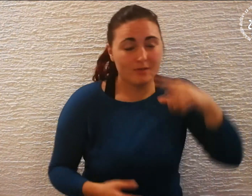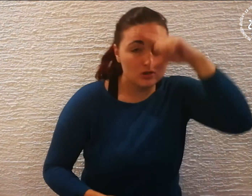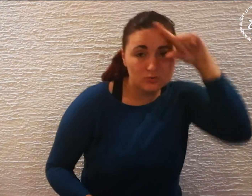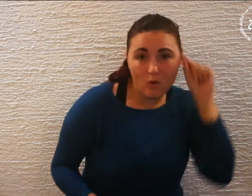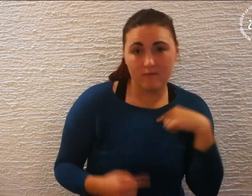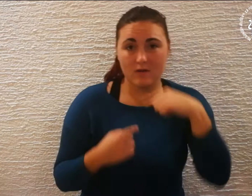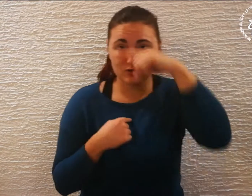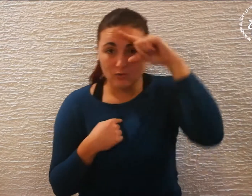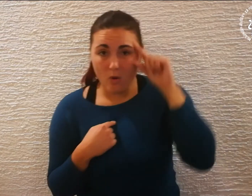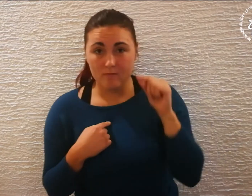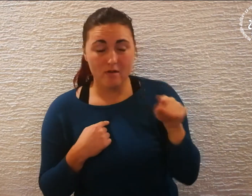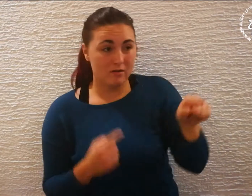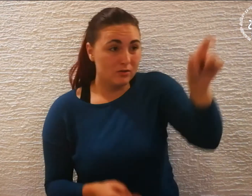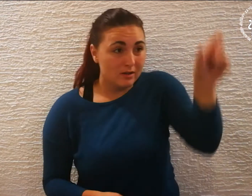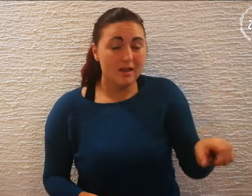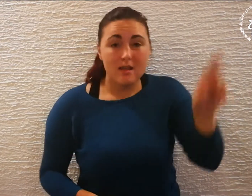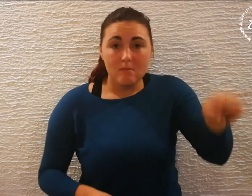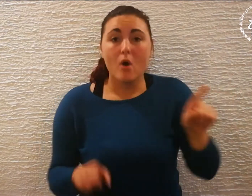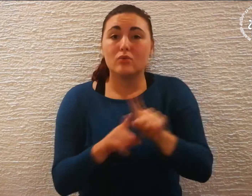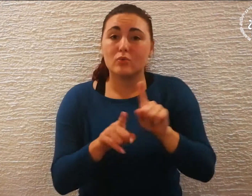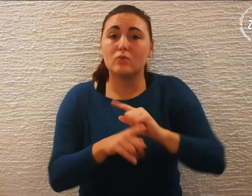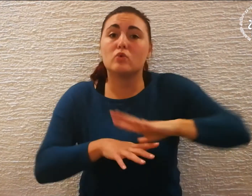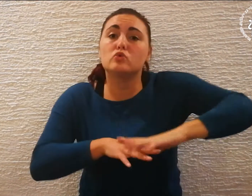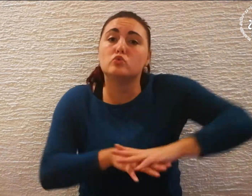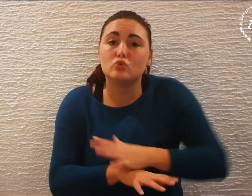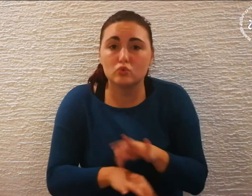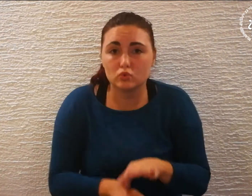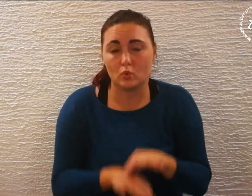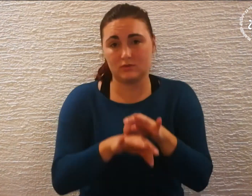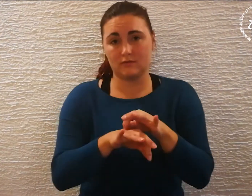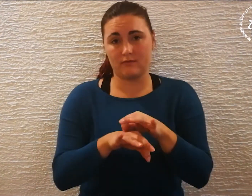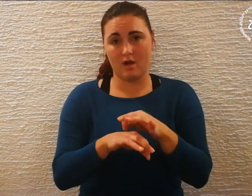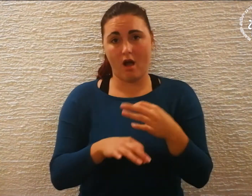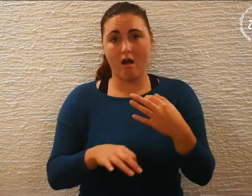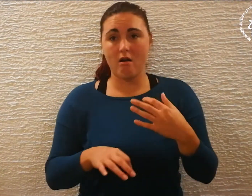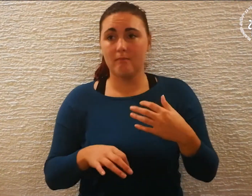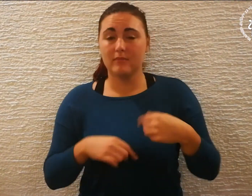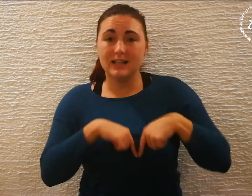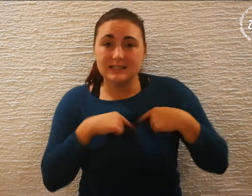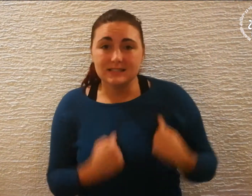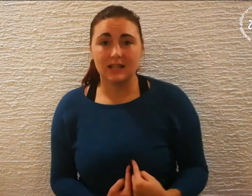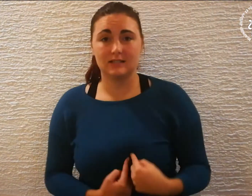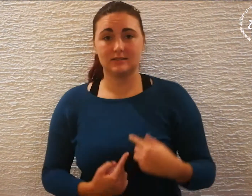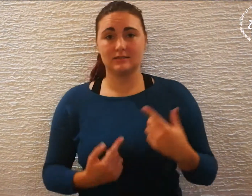On je človek, jaz sem človek, vsi imamo čustva in srce.